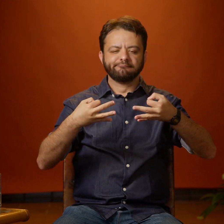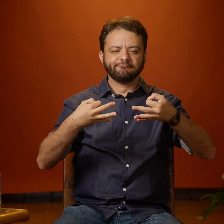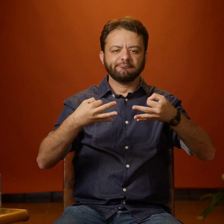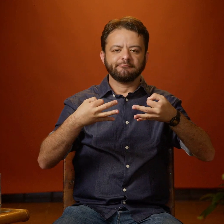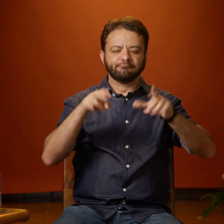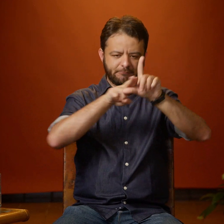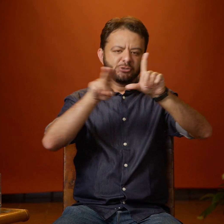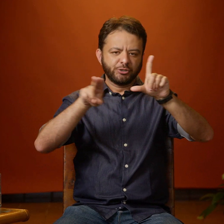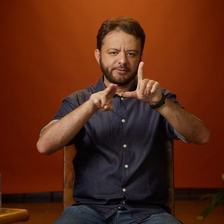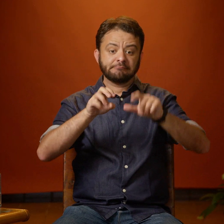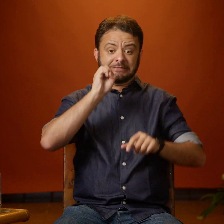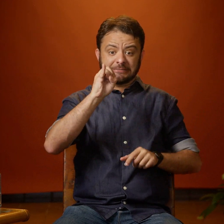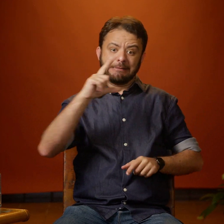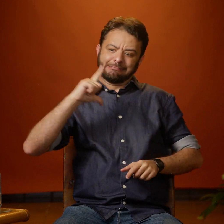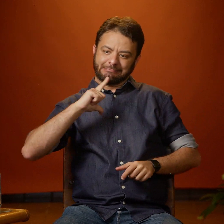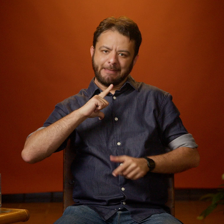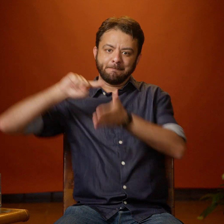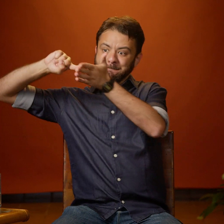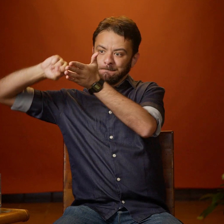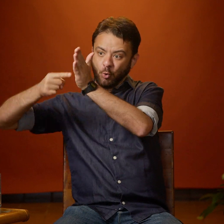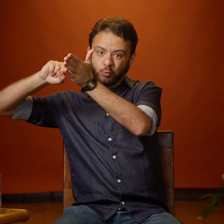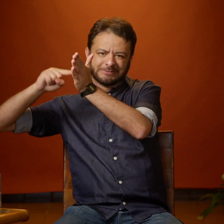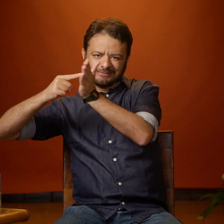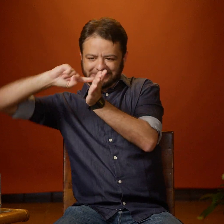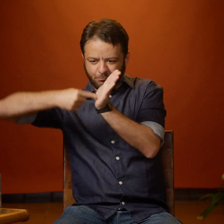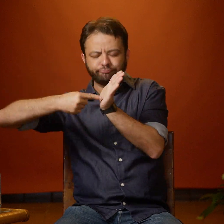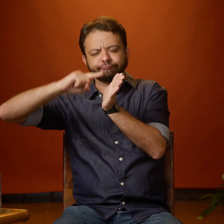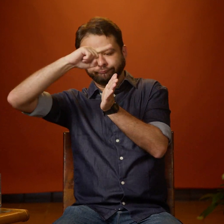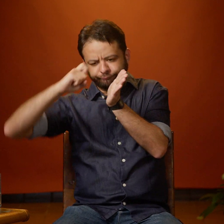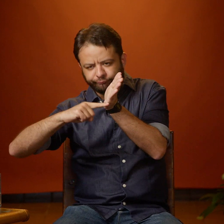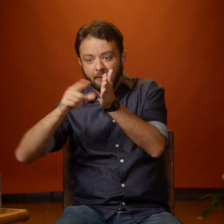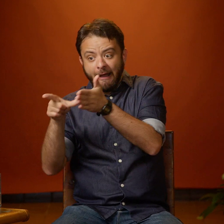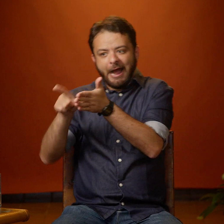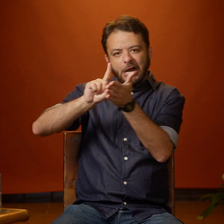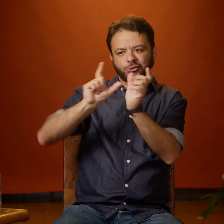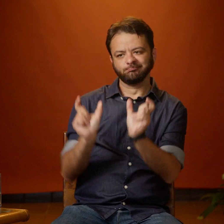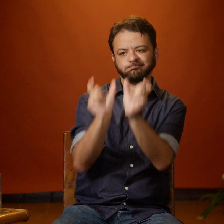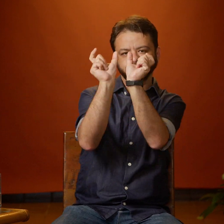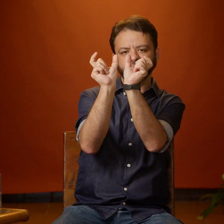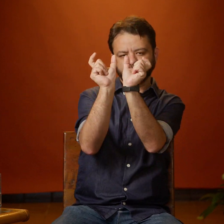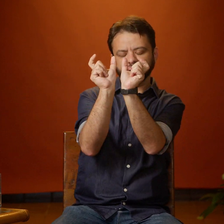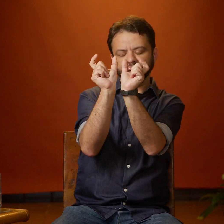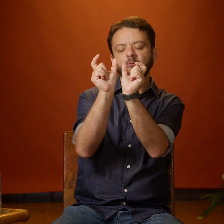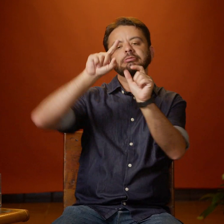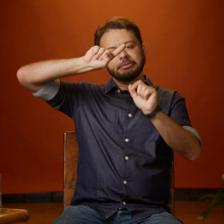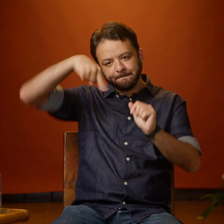E se a legenda tem, sinais de pontuação, A gente coloca as duas palavras na mesma linha se não der,